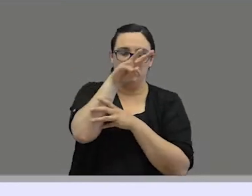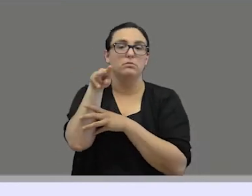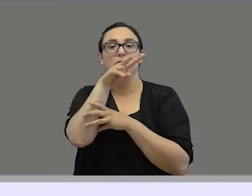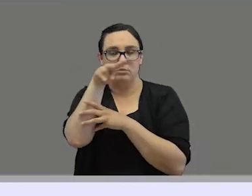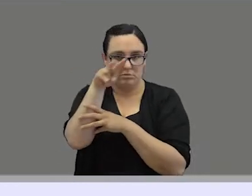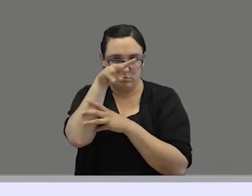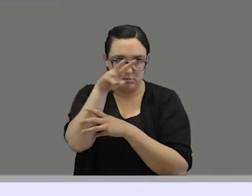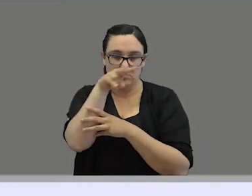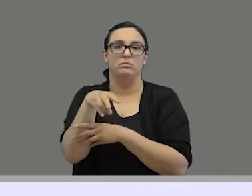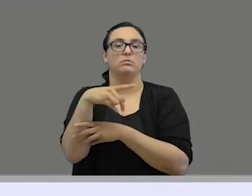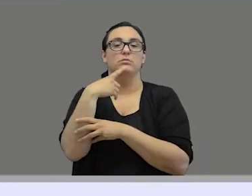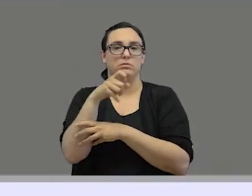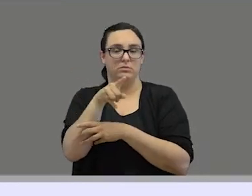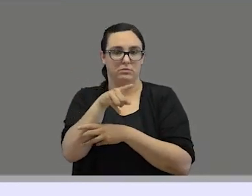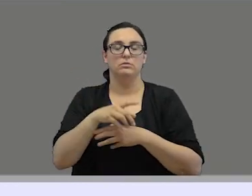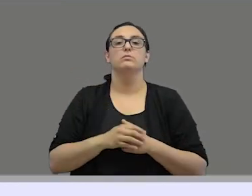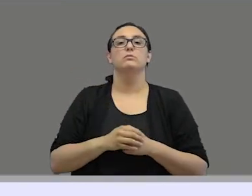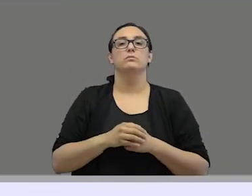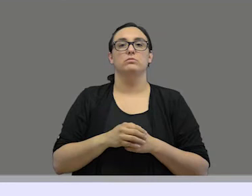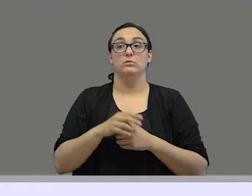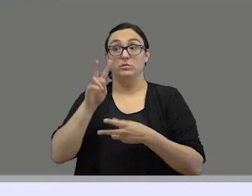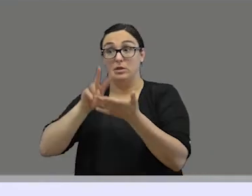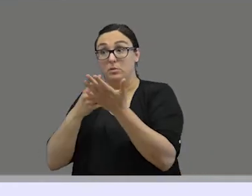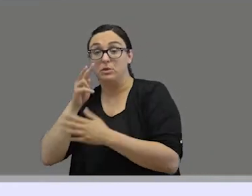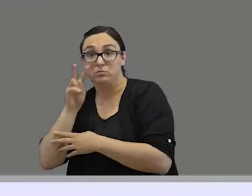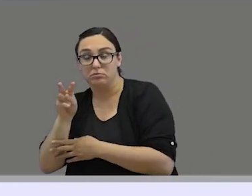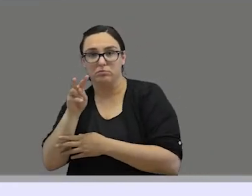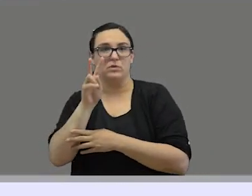die visuellen Medien andererseits lenken müssen,